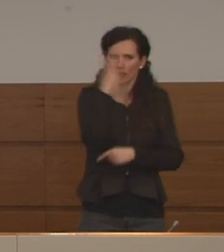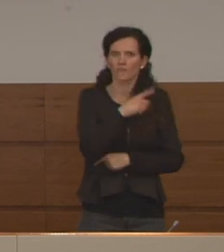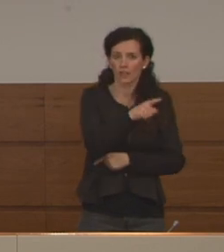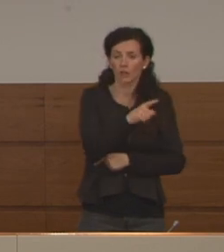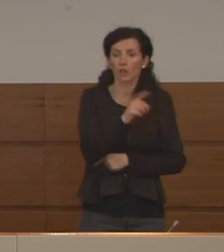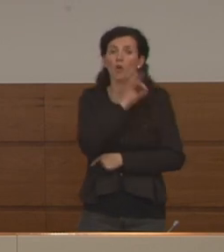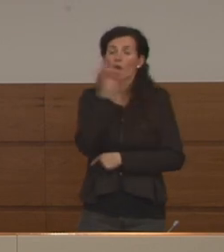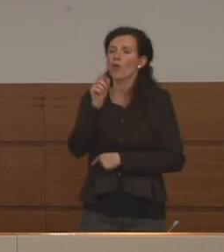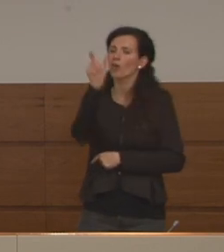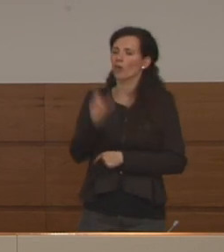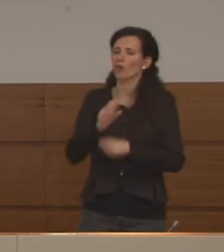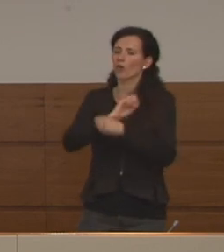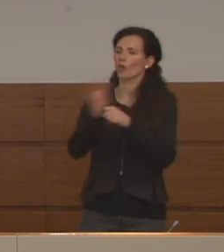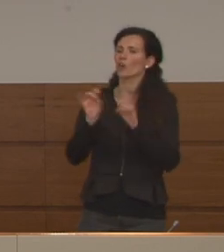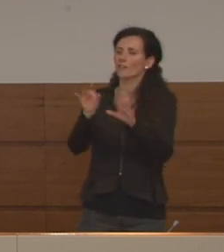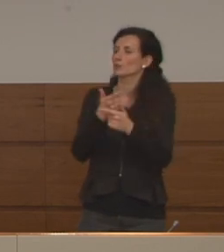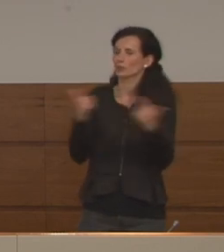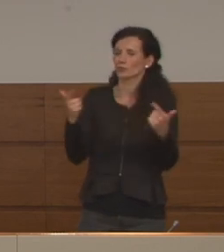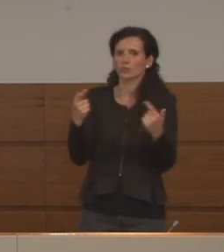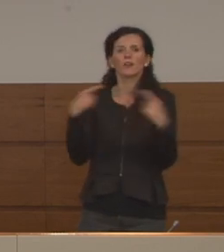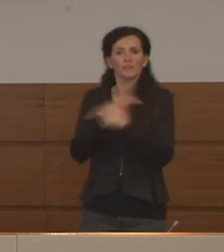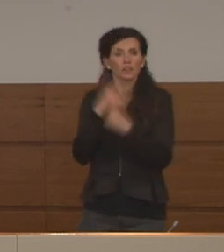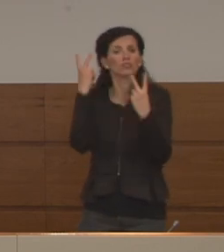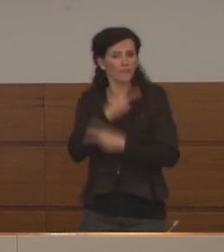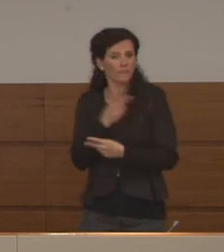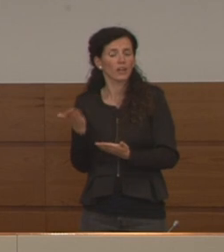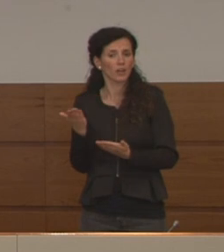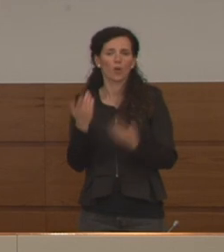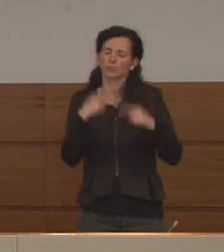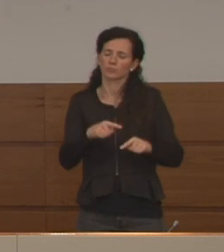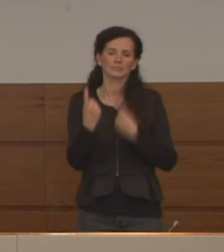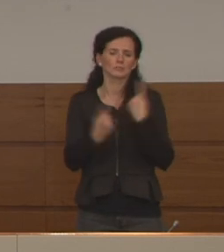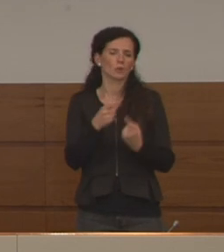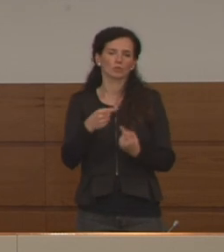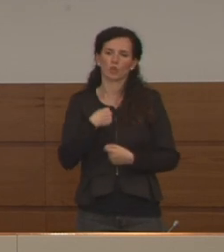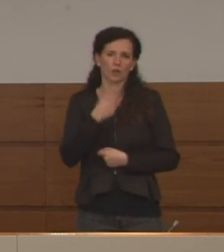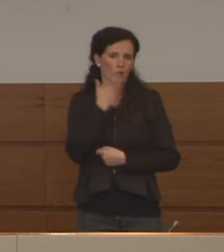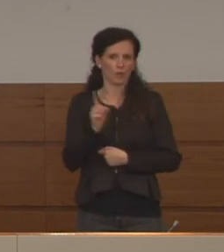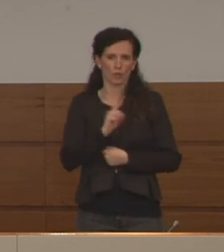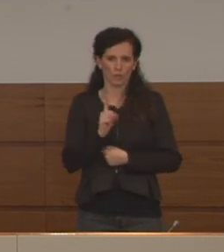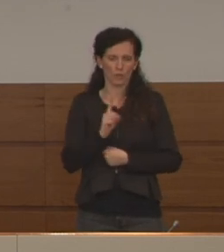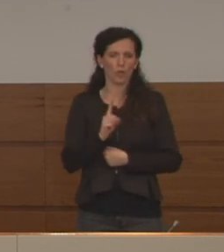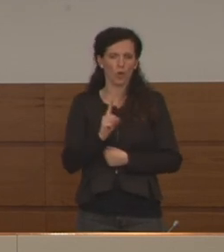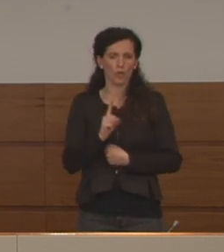Quindi privilegiamo il fatto che ci sia una specificità talmente